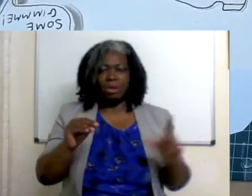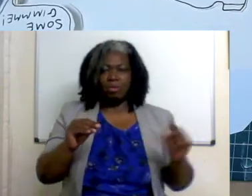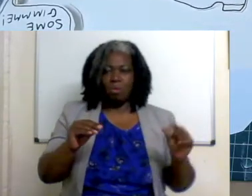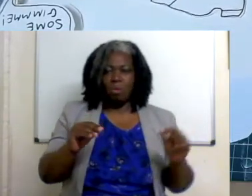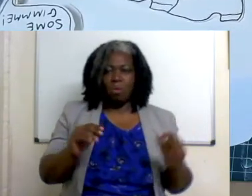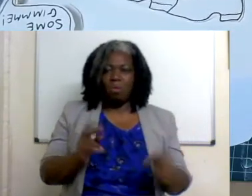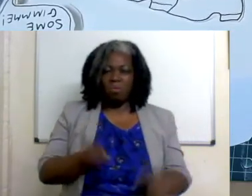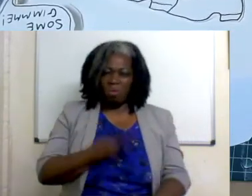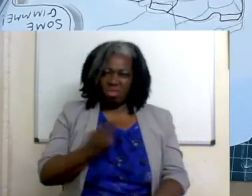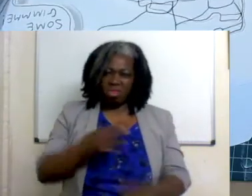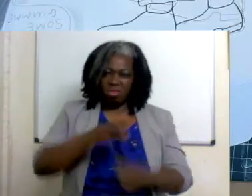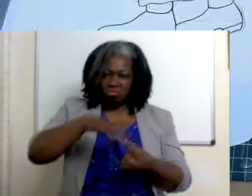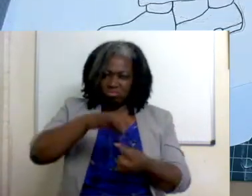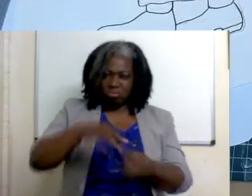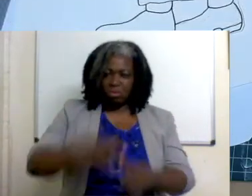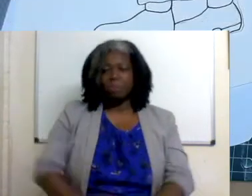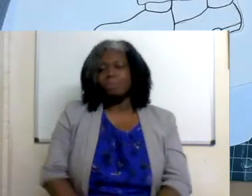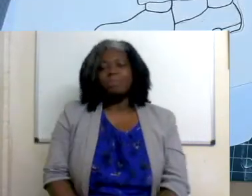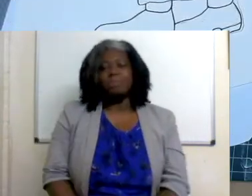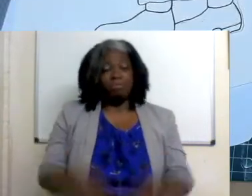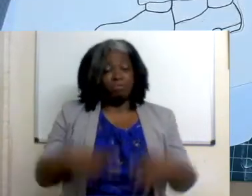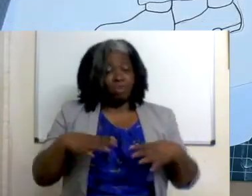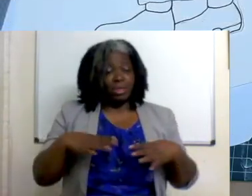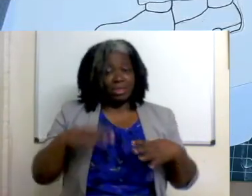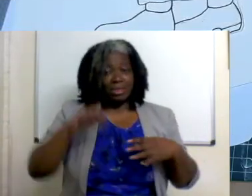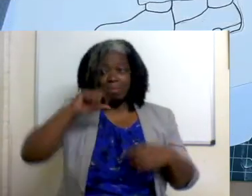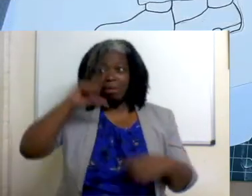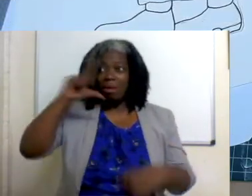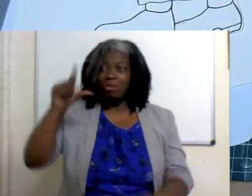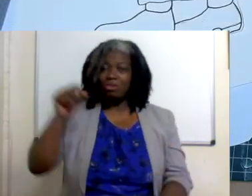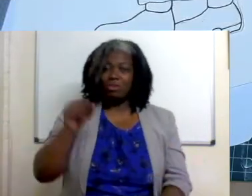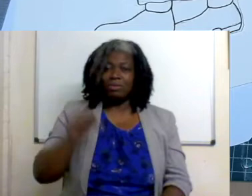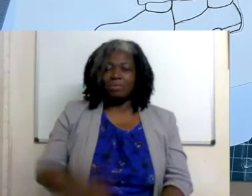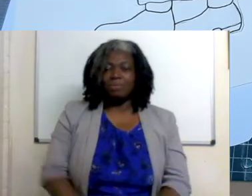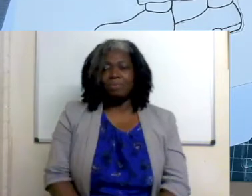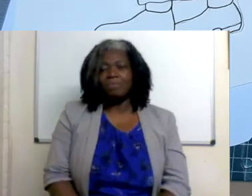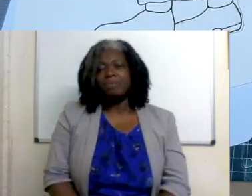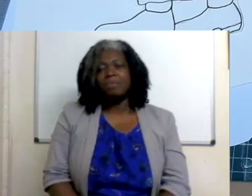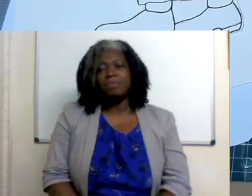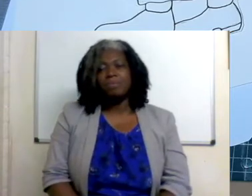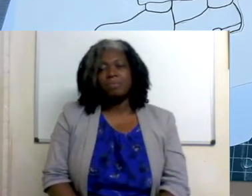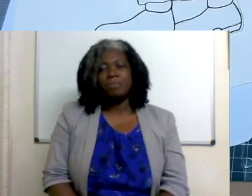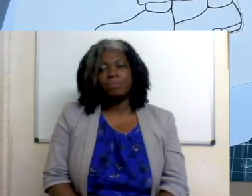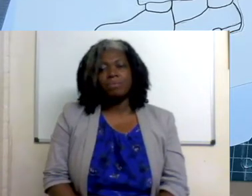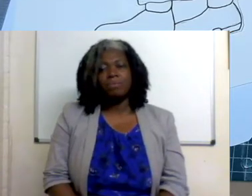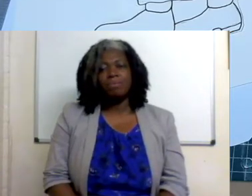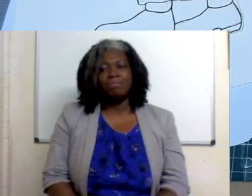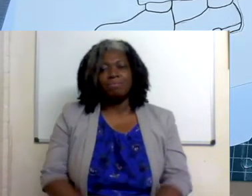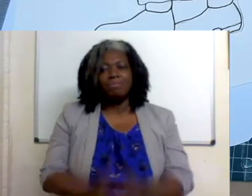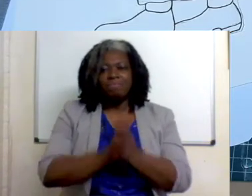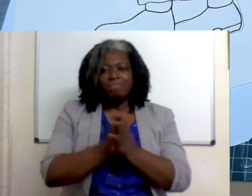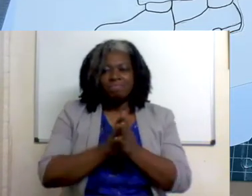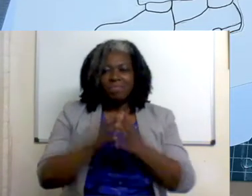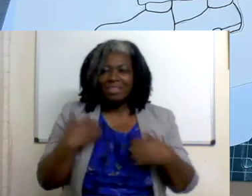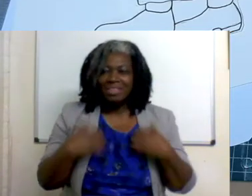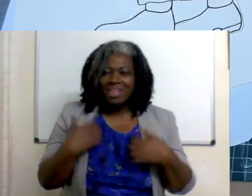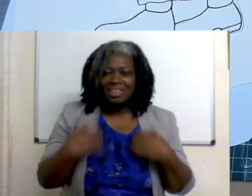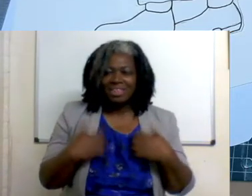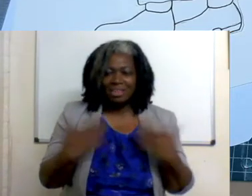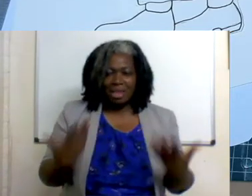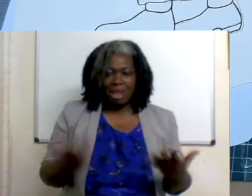pro nasi kachnu. Dobre, ted mame nase bubliny. Ted bude ta zajimava